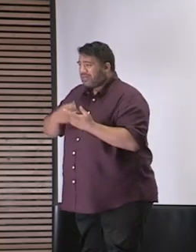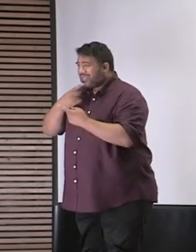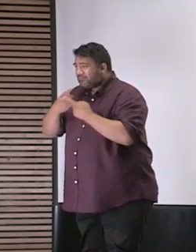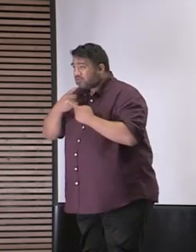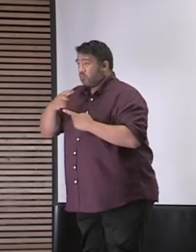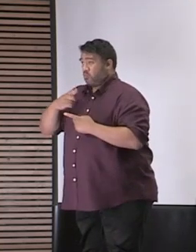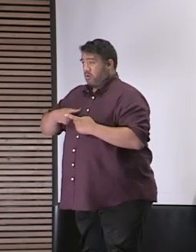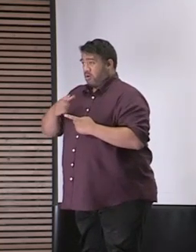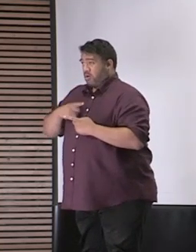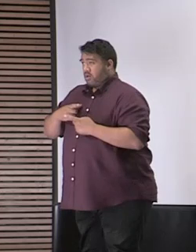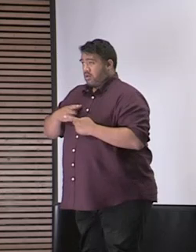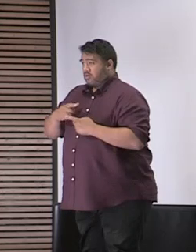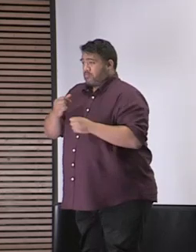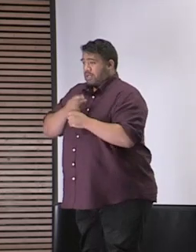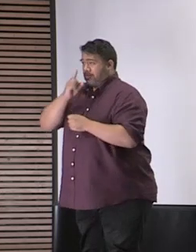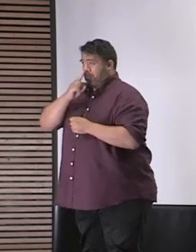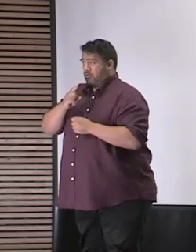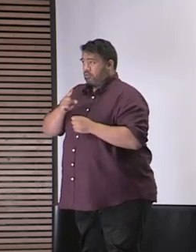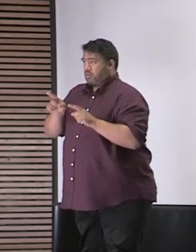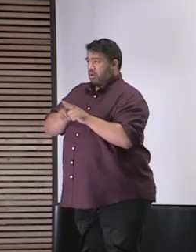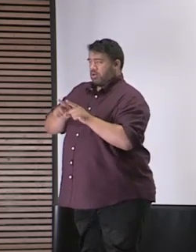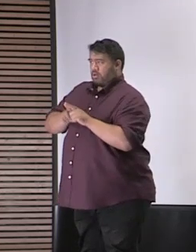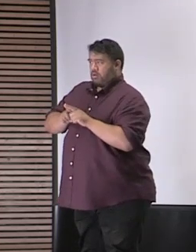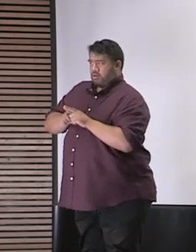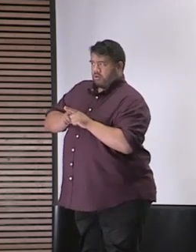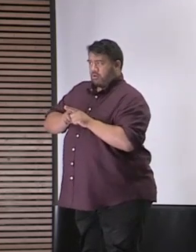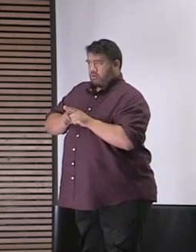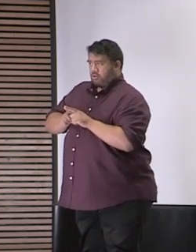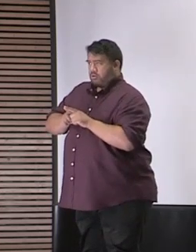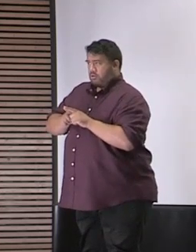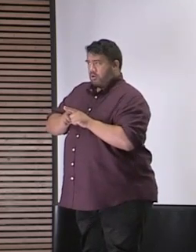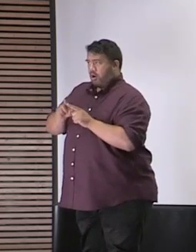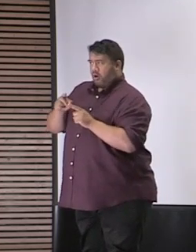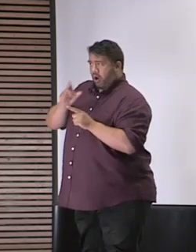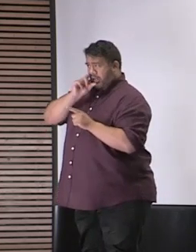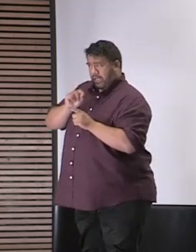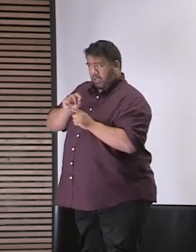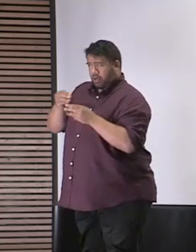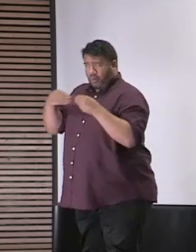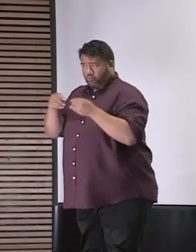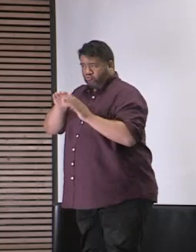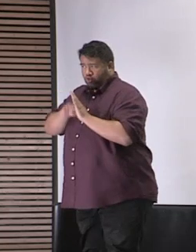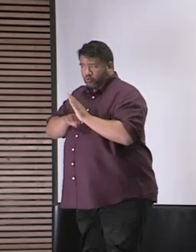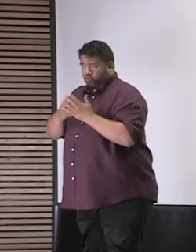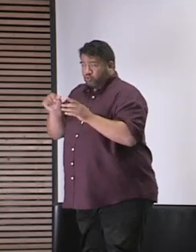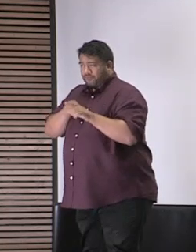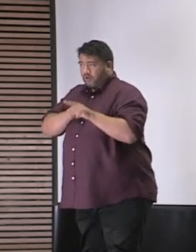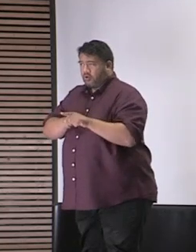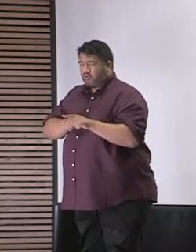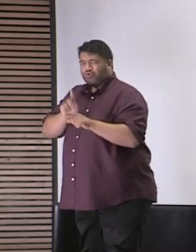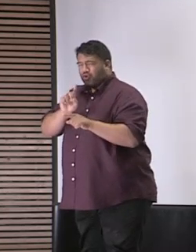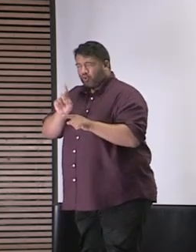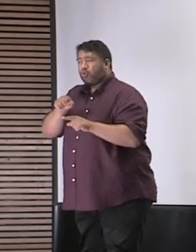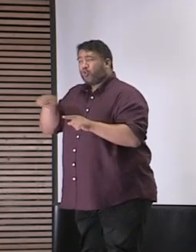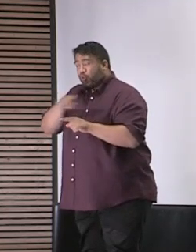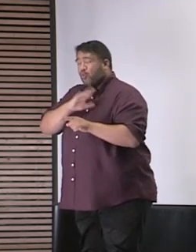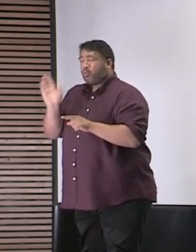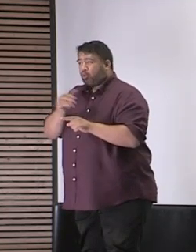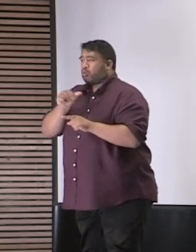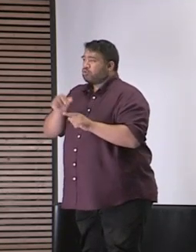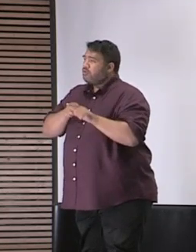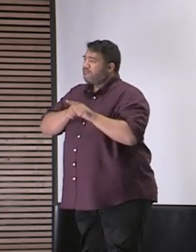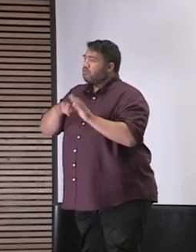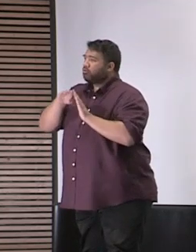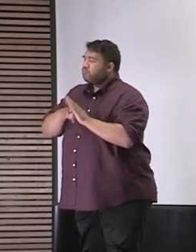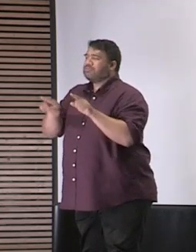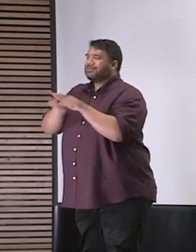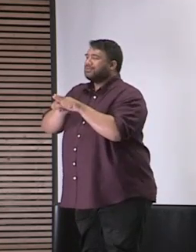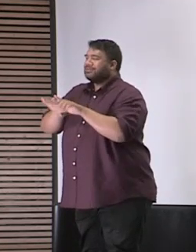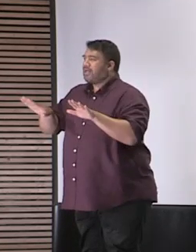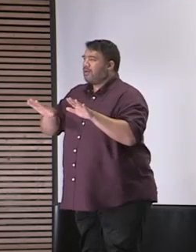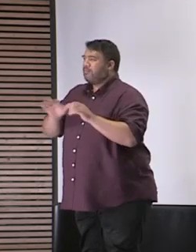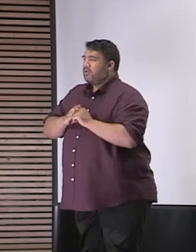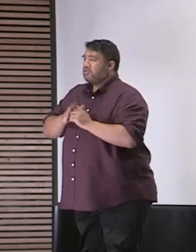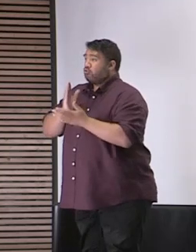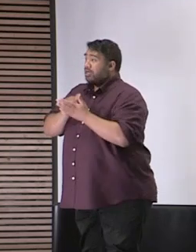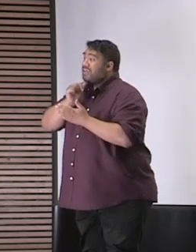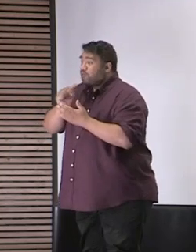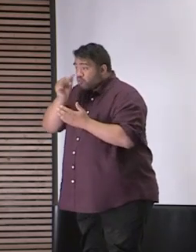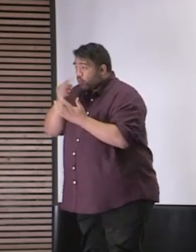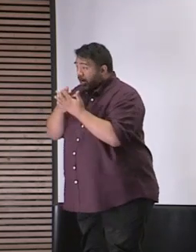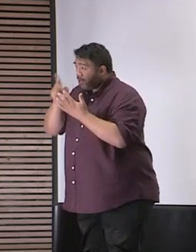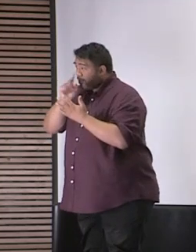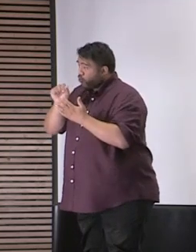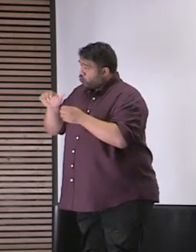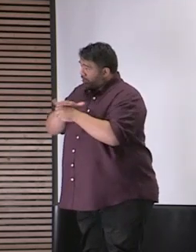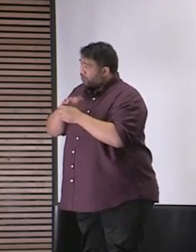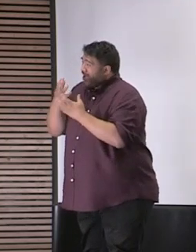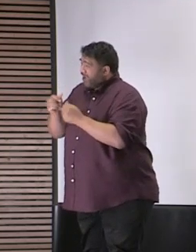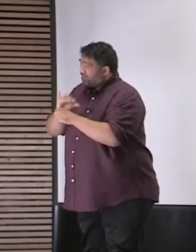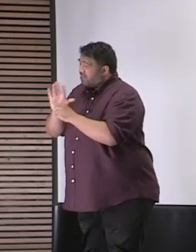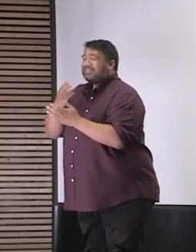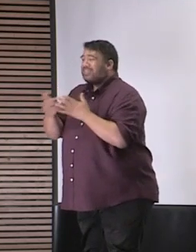respete la privacidad de las